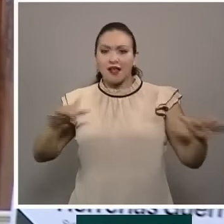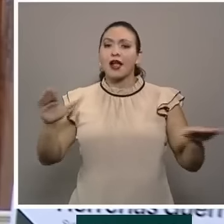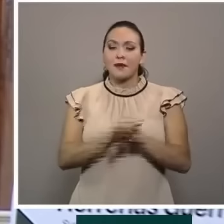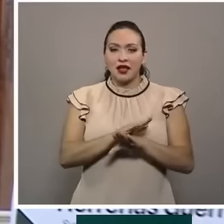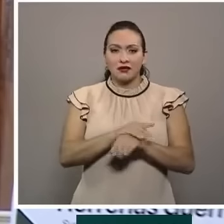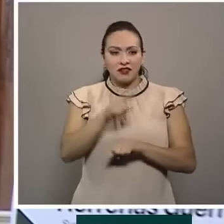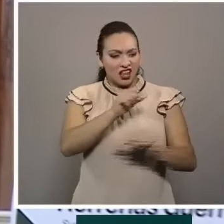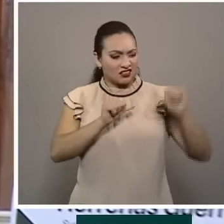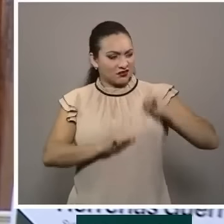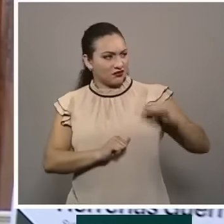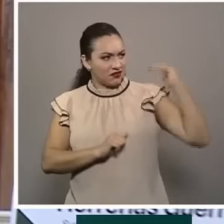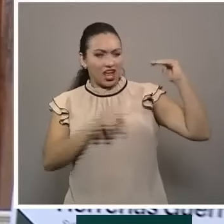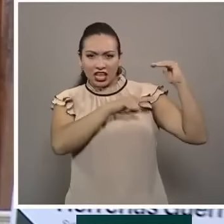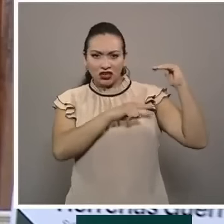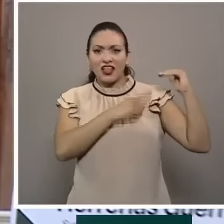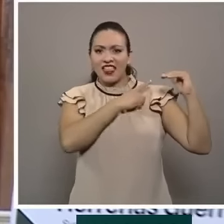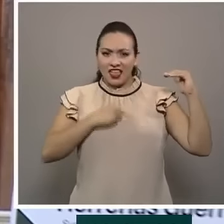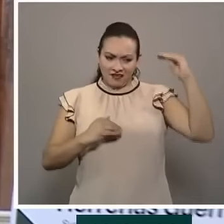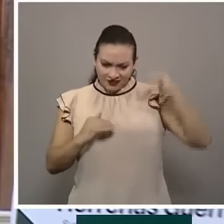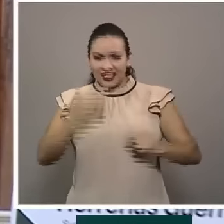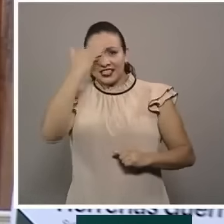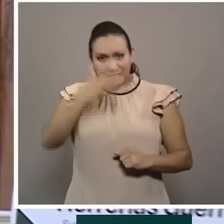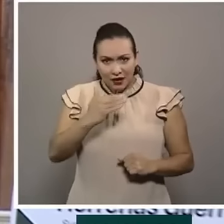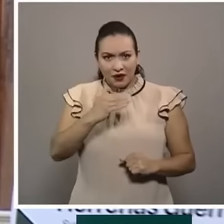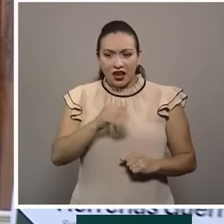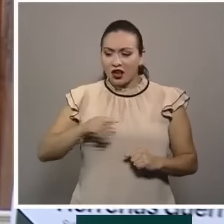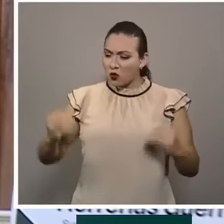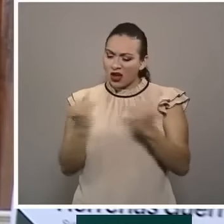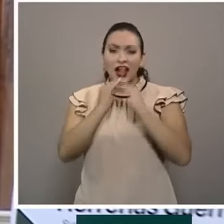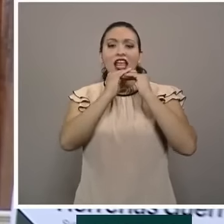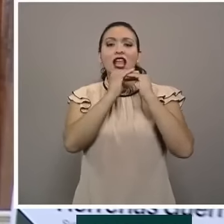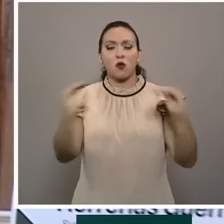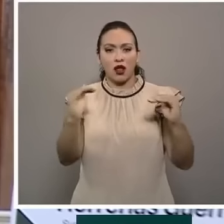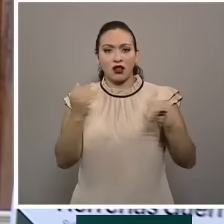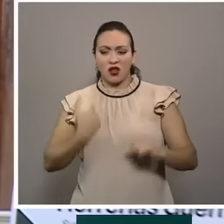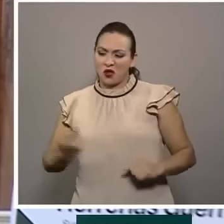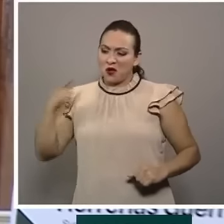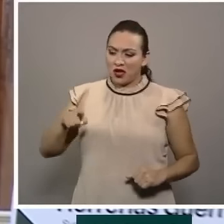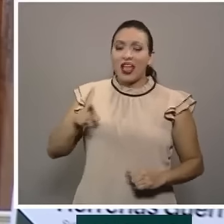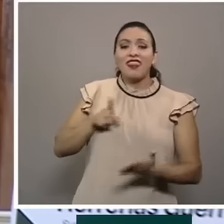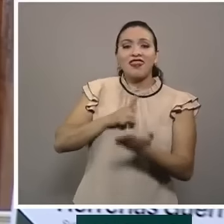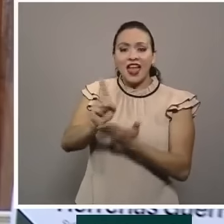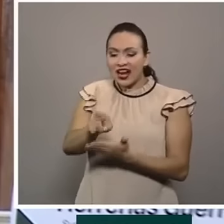de los pueblos y comunidades no debe ser una imposición, sino un sano equilibrio que logra